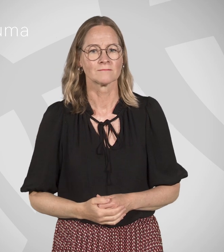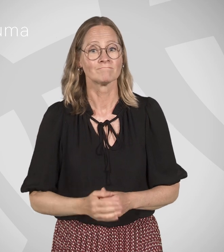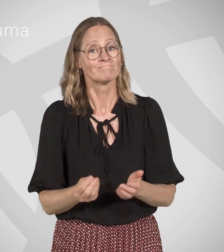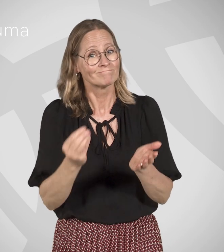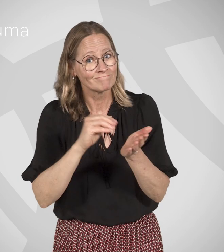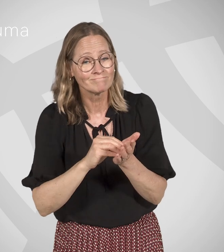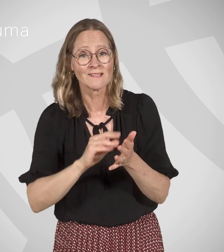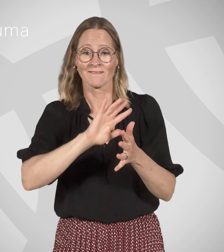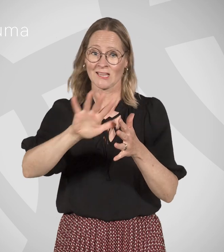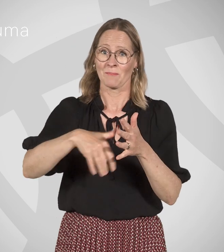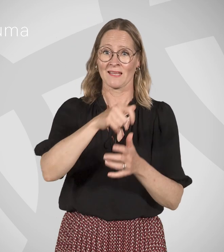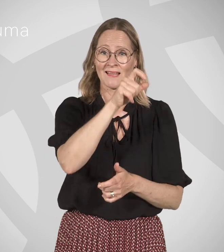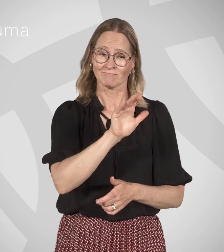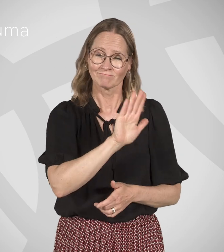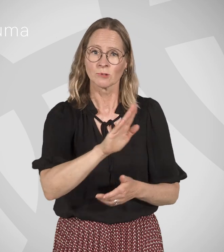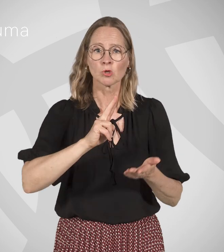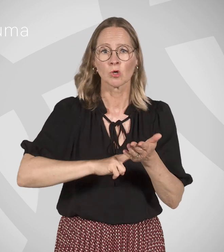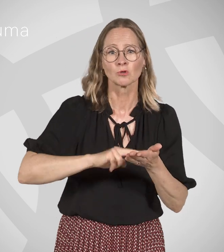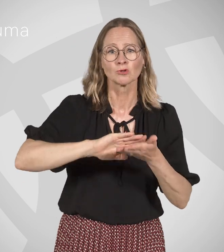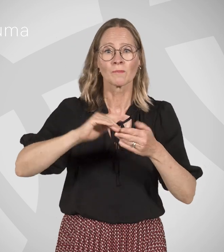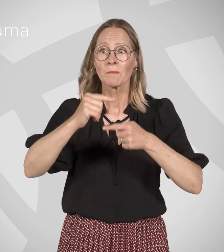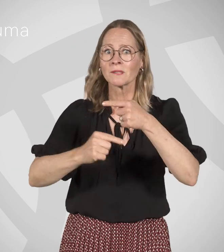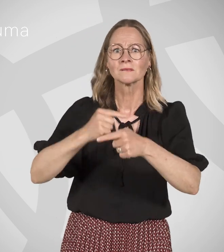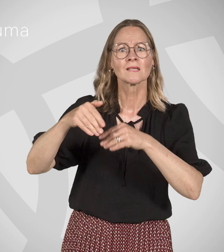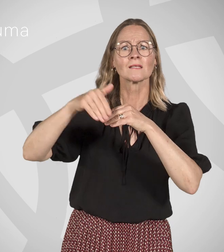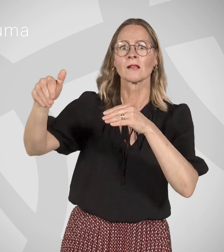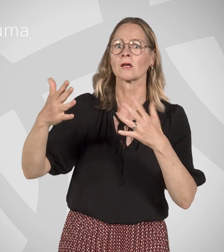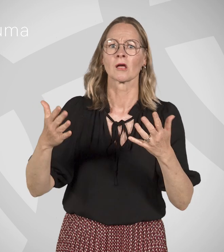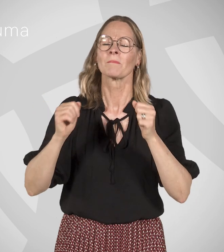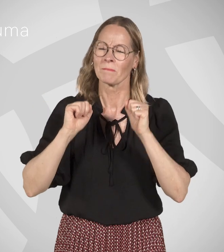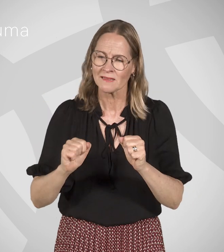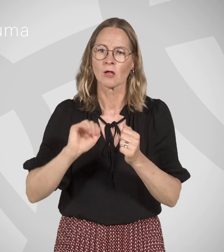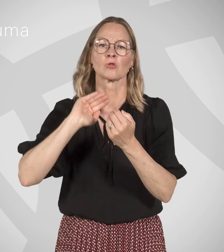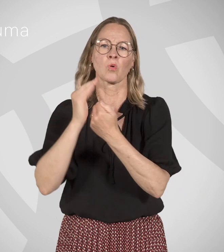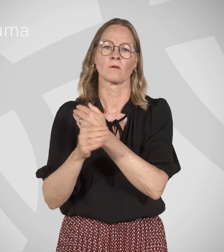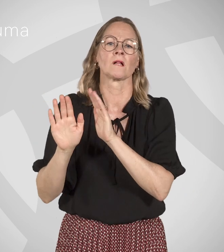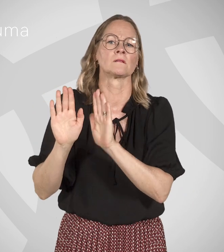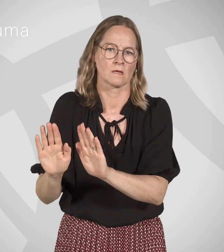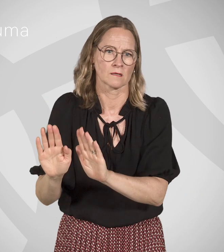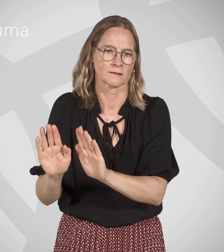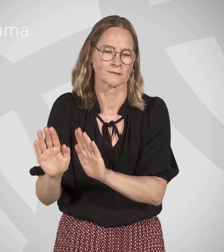Lisäksi viittomakielisten totuus- ja sovintoprosessin jatko tulee turvata.